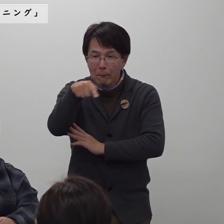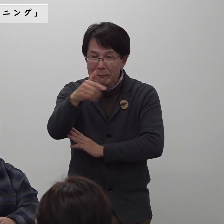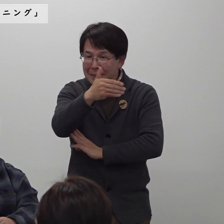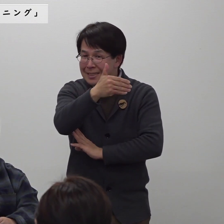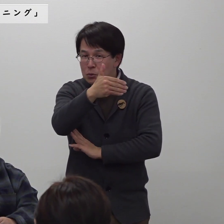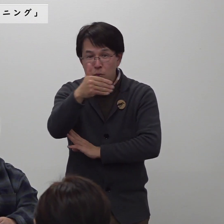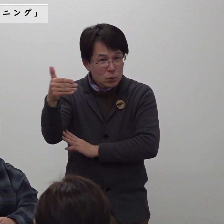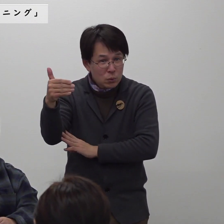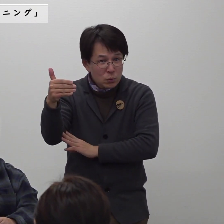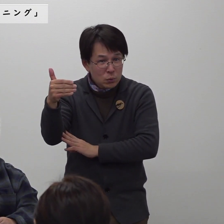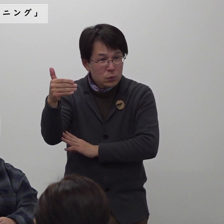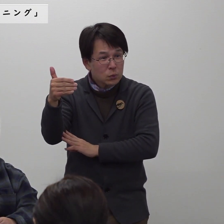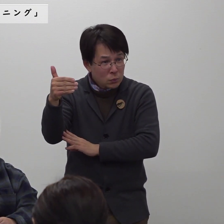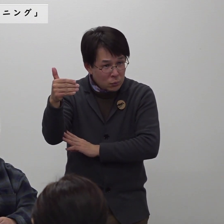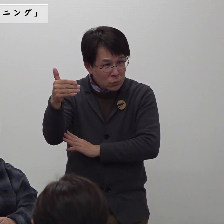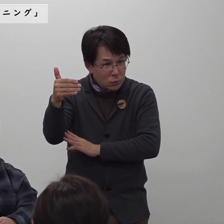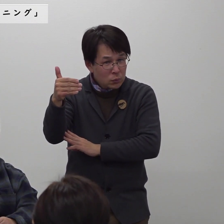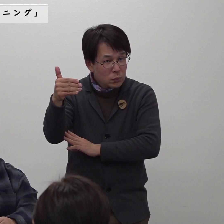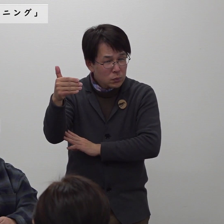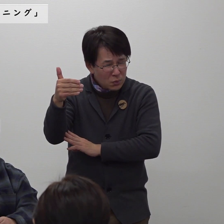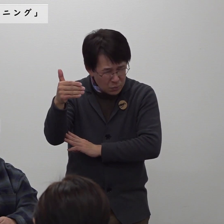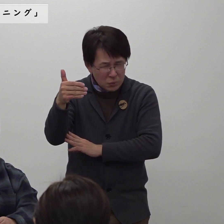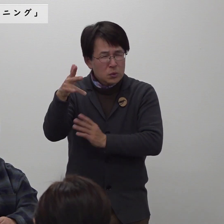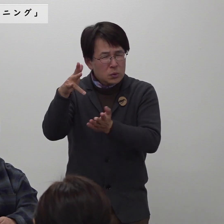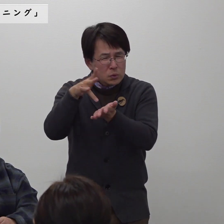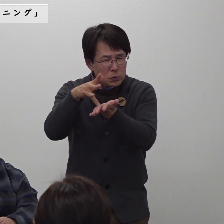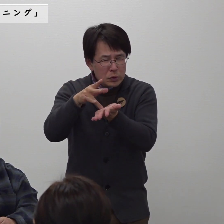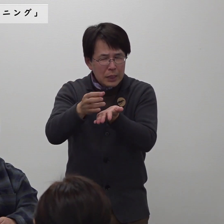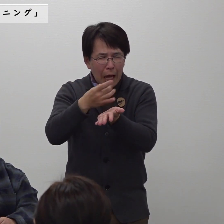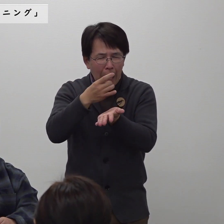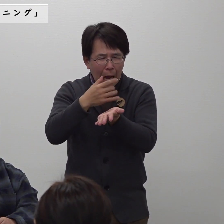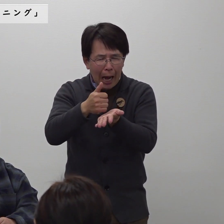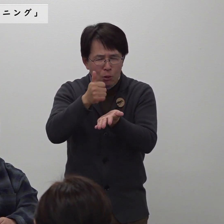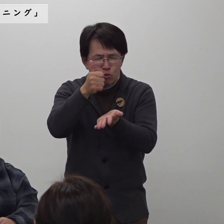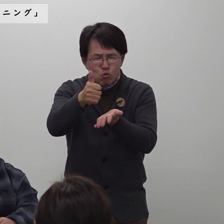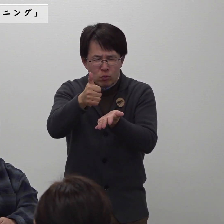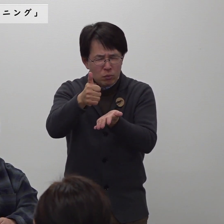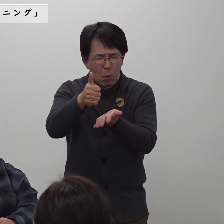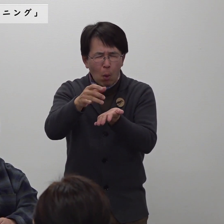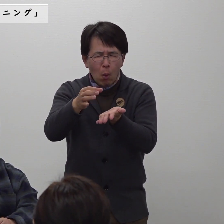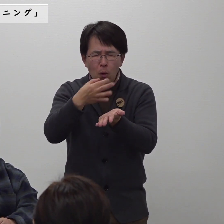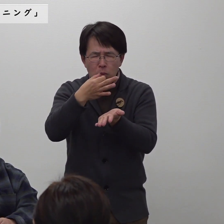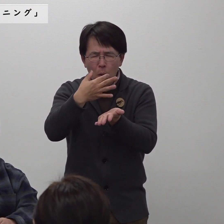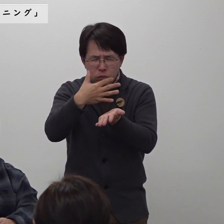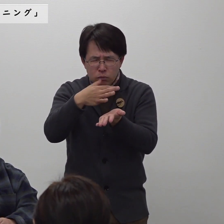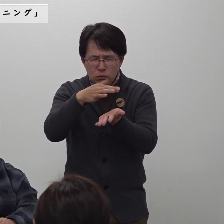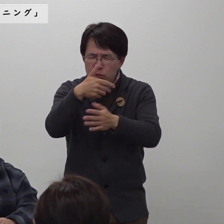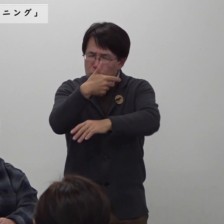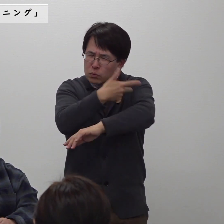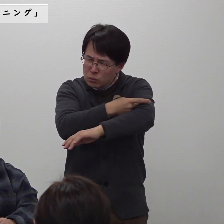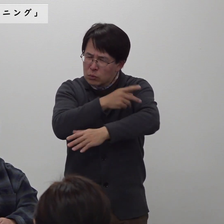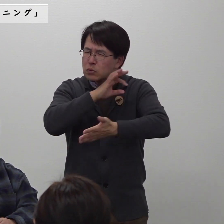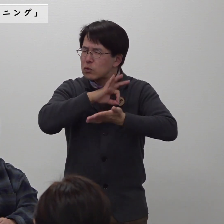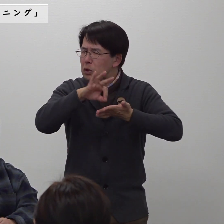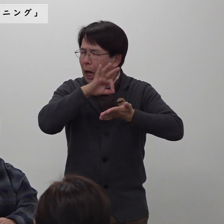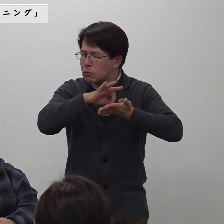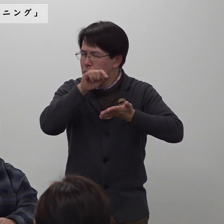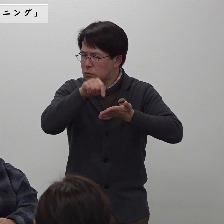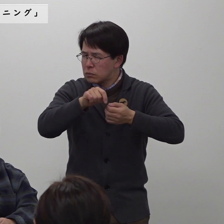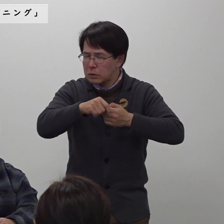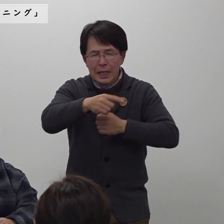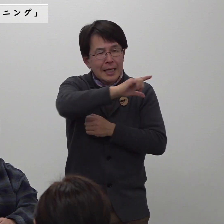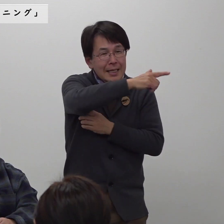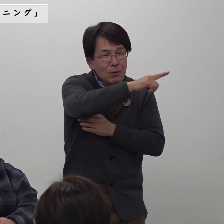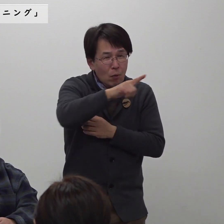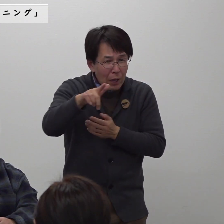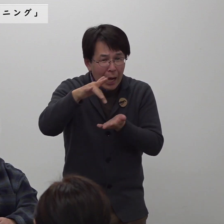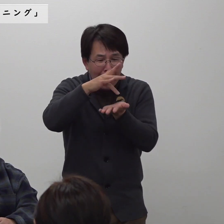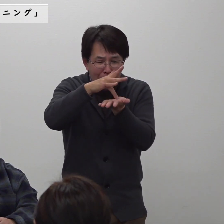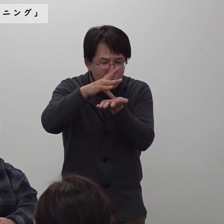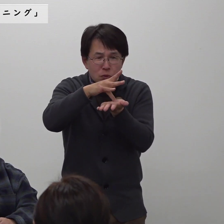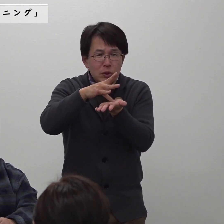不正薬物を使うっていうことなん ですけど、それでいろんな薬を必要で飲んでたので